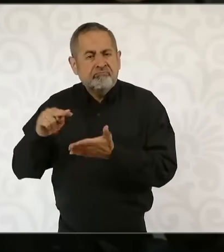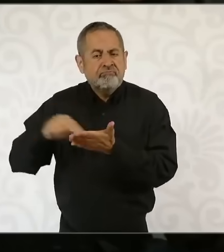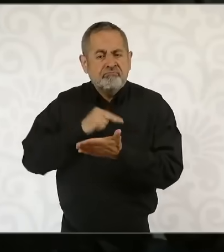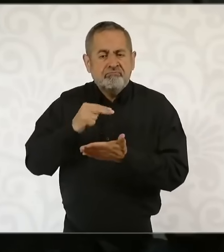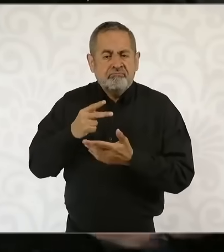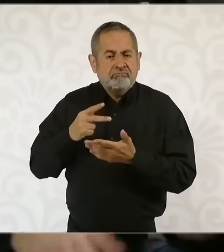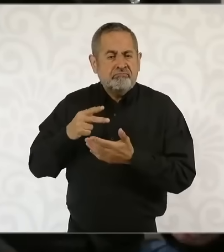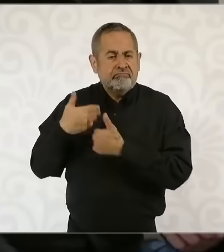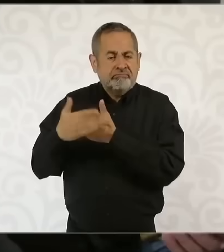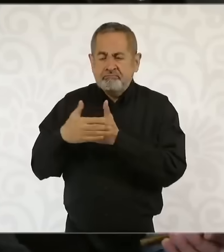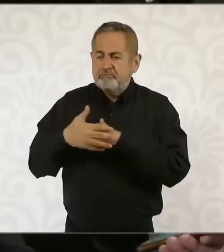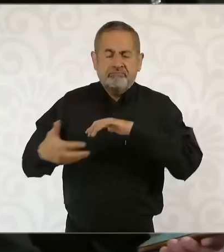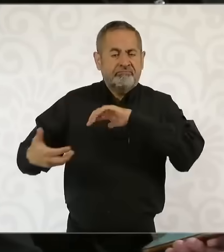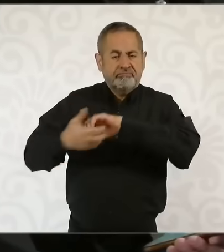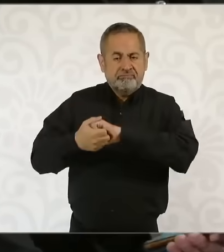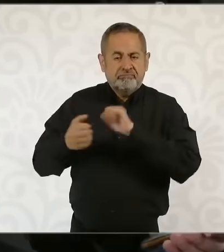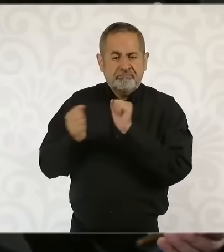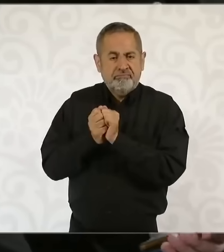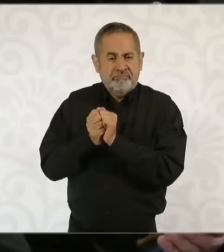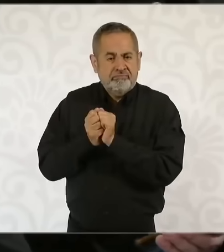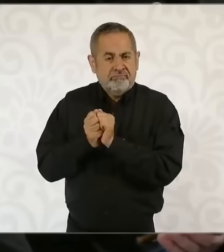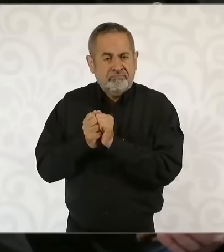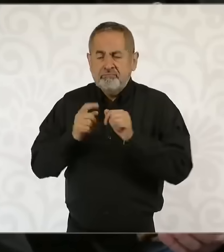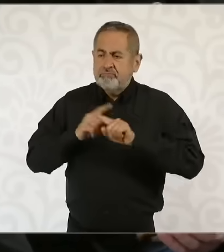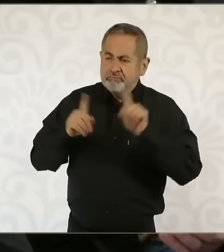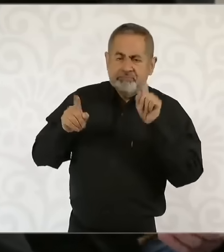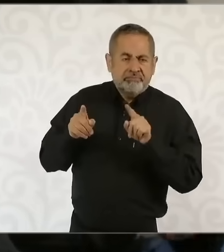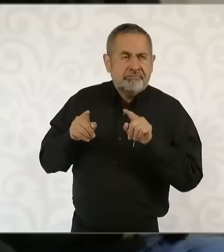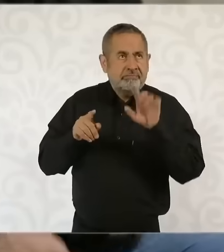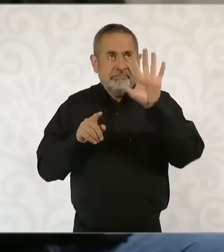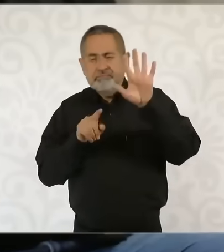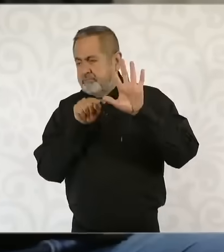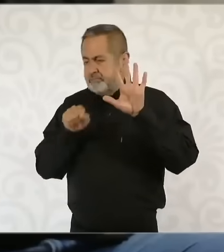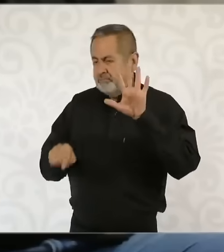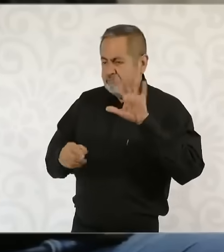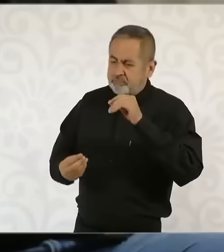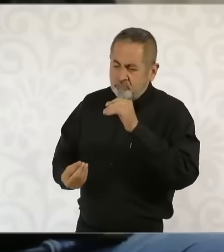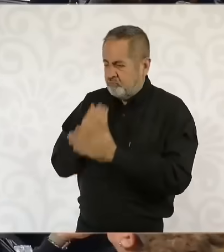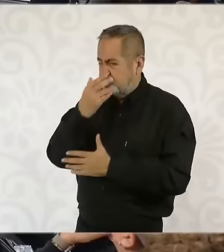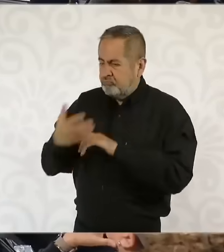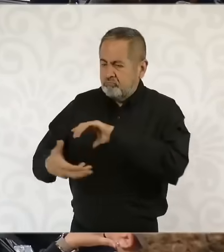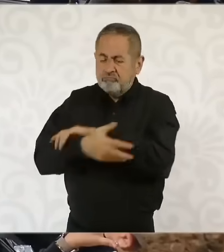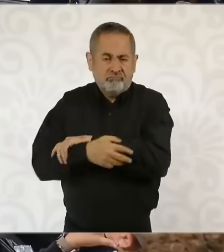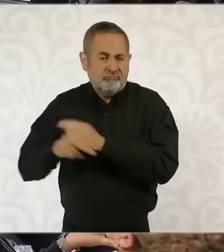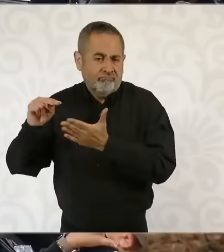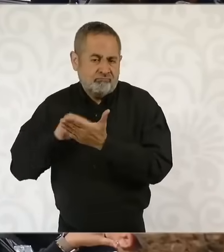nuevo tratado, pero con las nuevas condiciones y los nuevos sectores. Pues a ver, tiene que